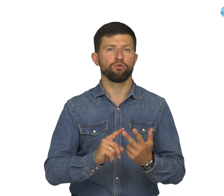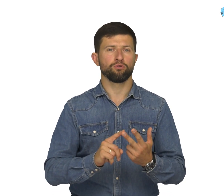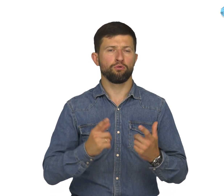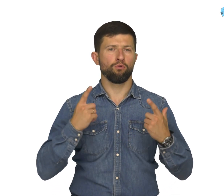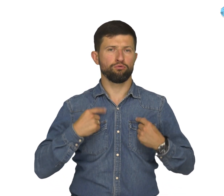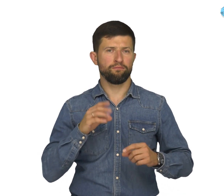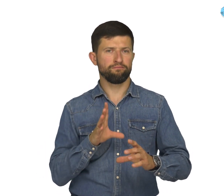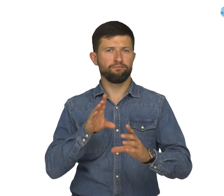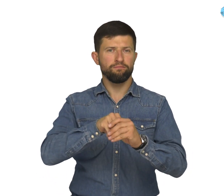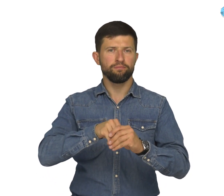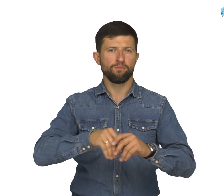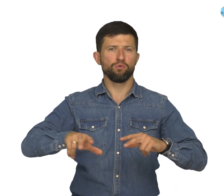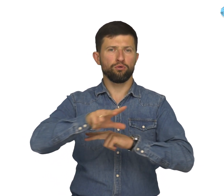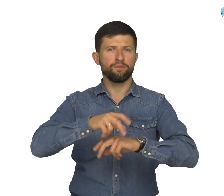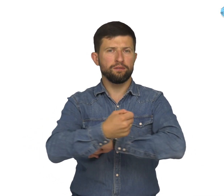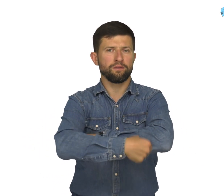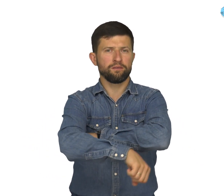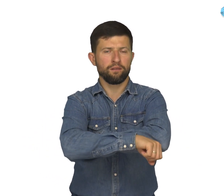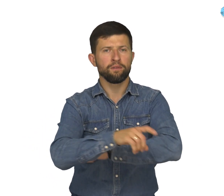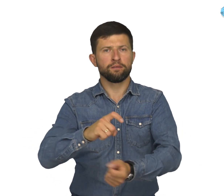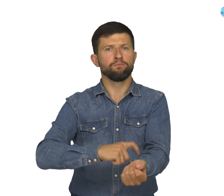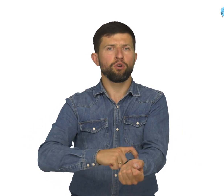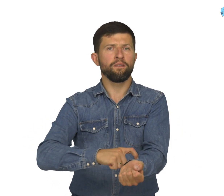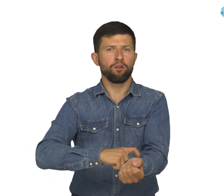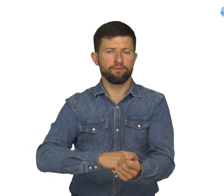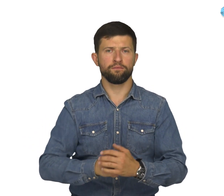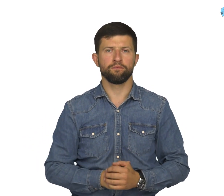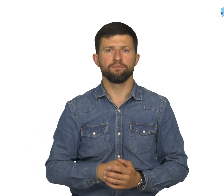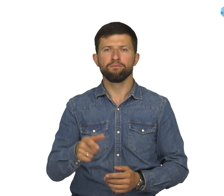3) osobie będącej rodziną zastępczą spokrewnioną,